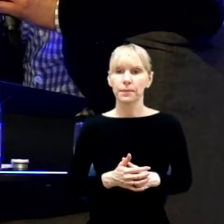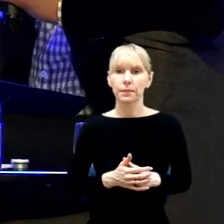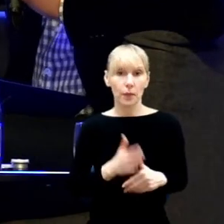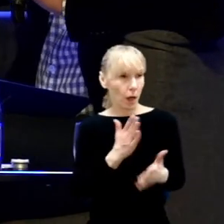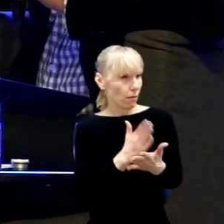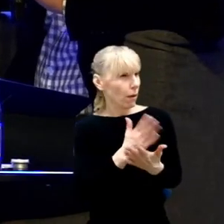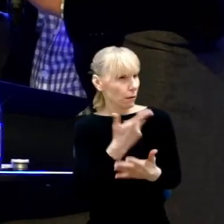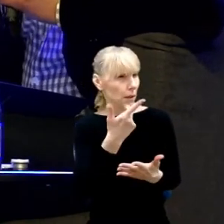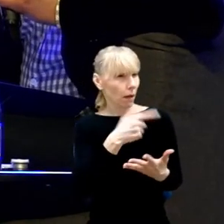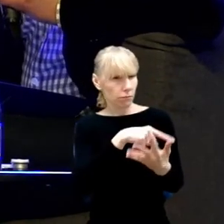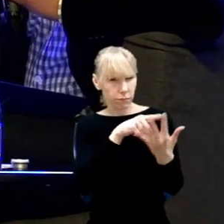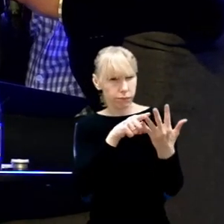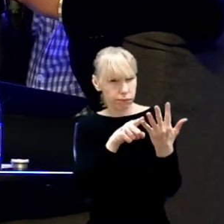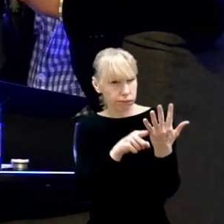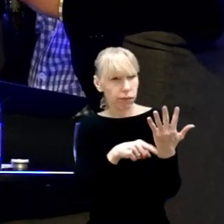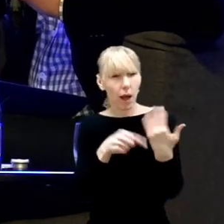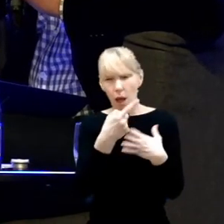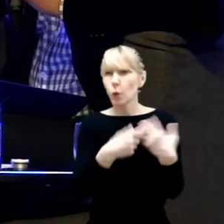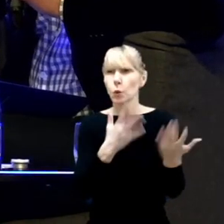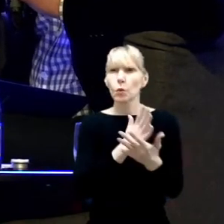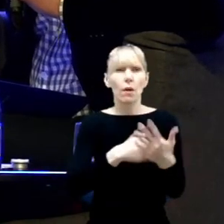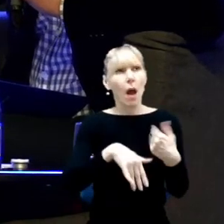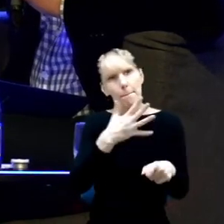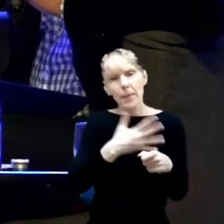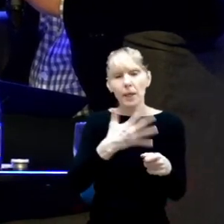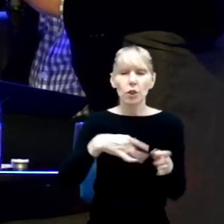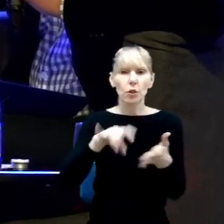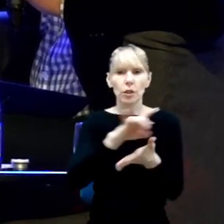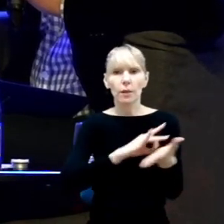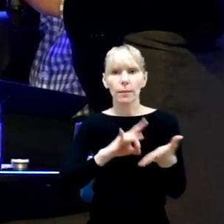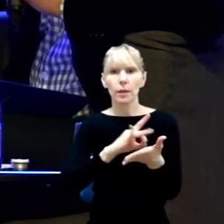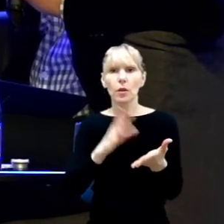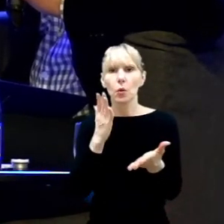Około, które jakkolwiek wychodzą poza schemat właśnie tej polityki